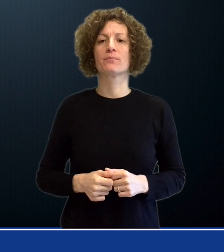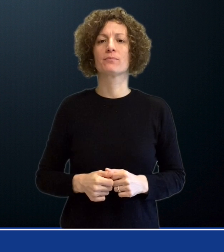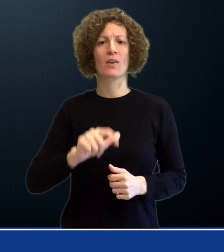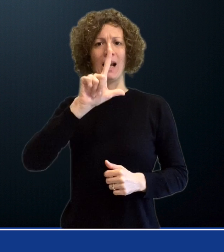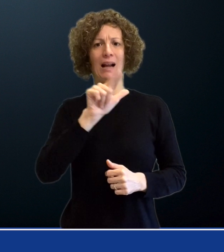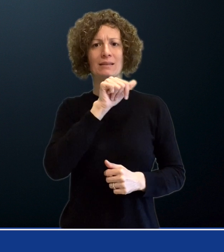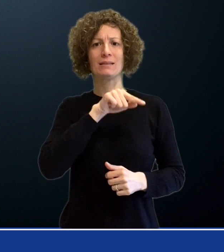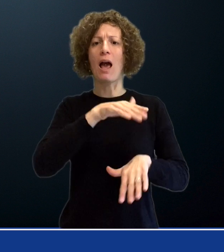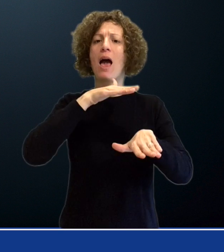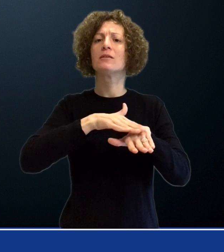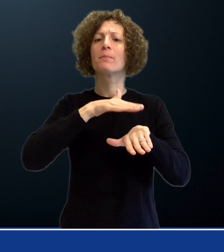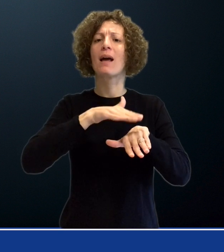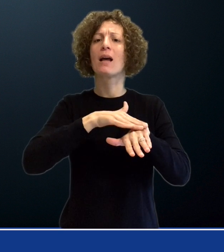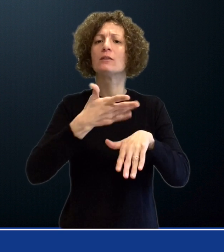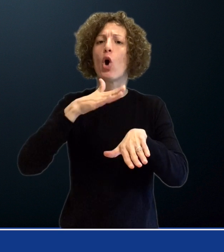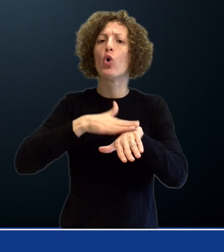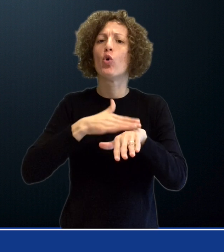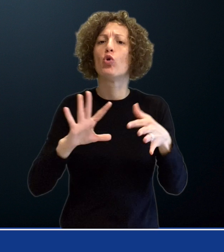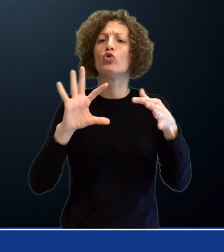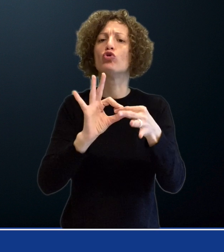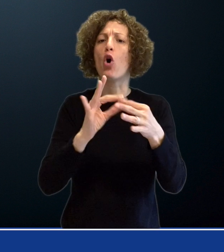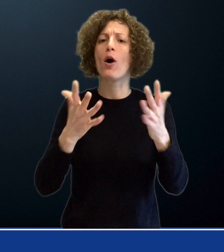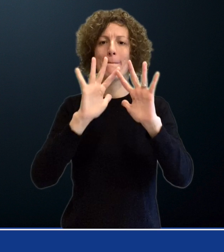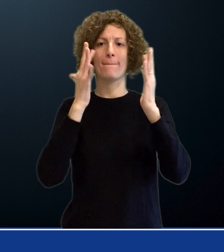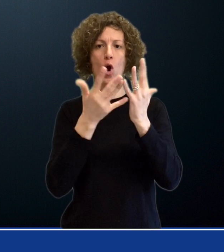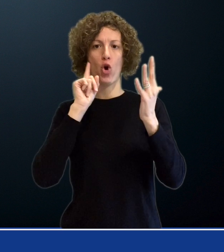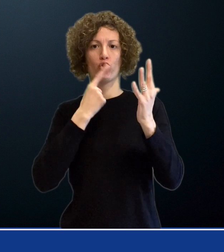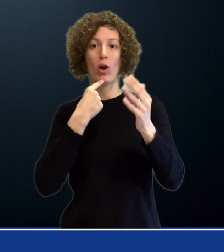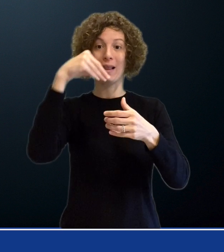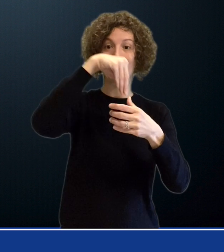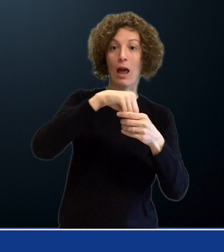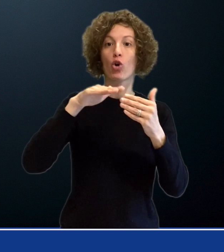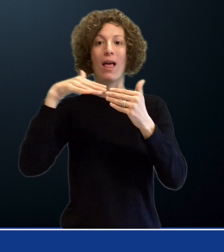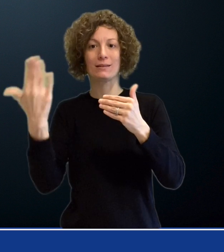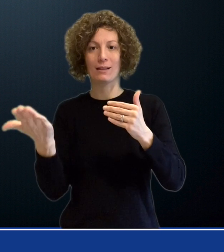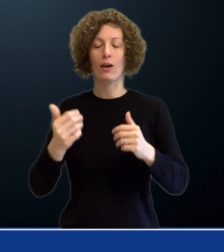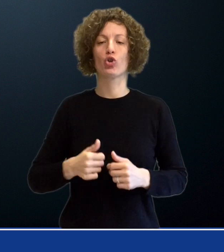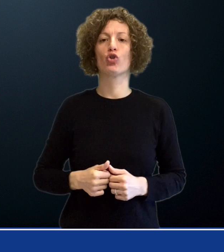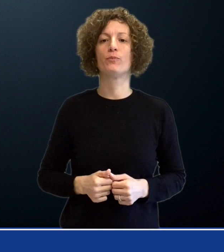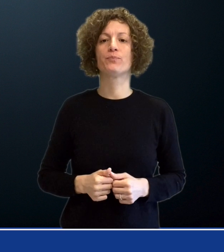la LIS in esperienze d’uso all’interno e all’esterno del mondo della sordità;